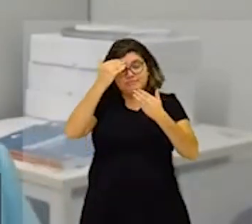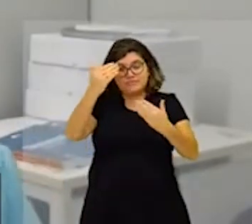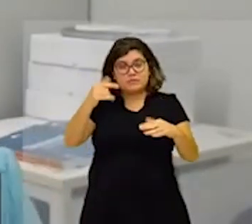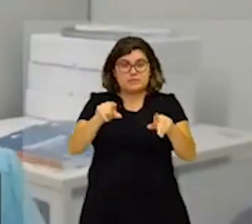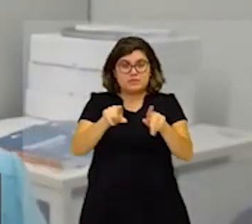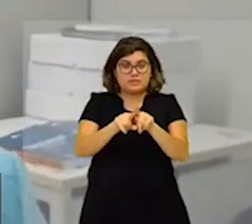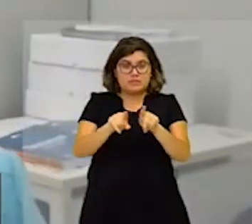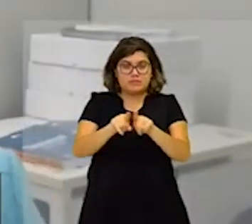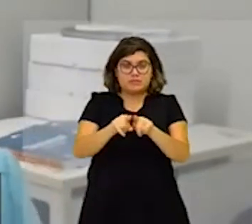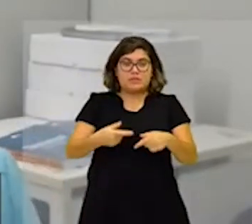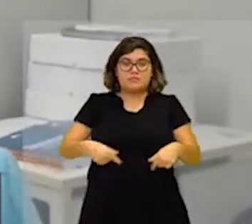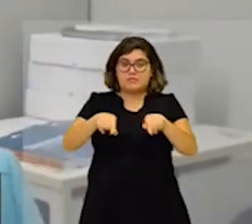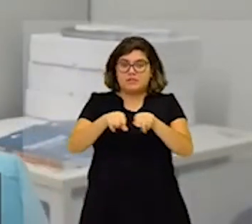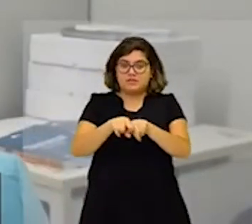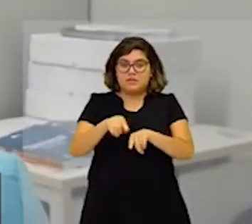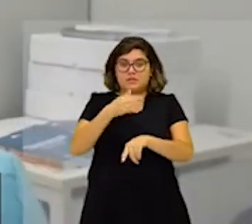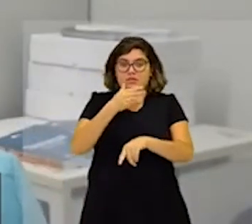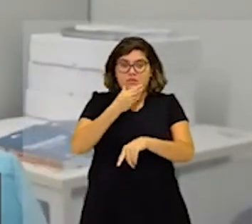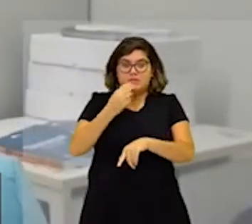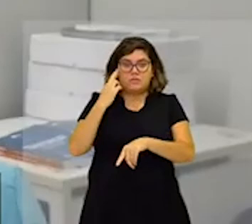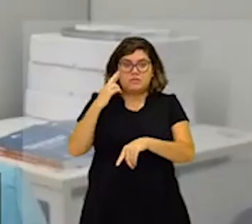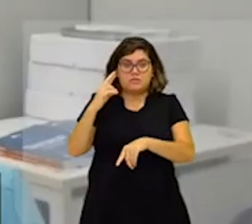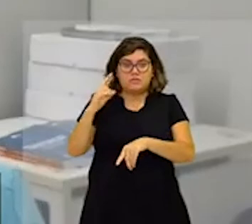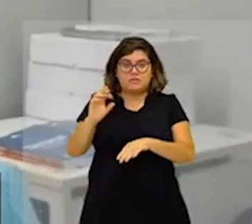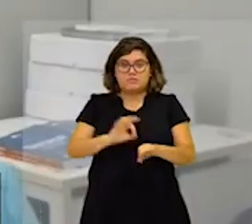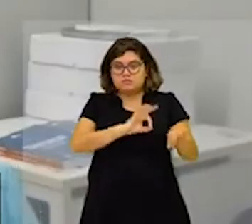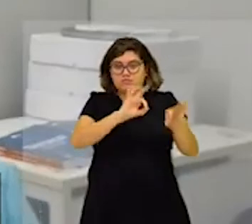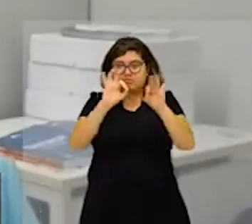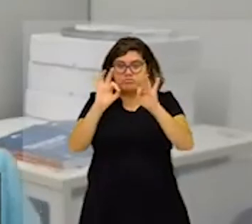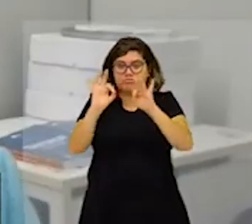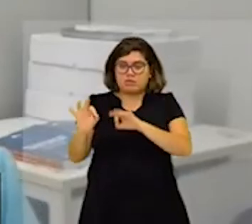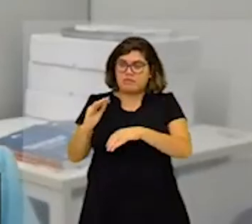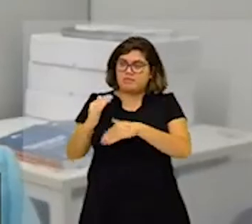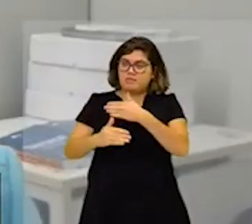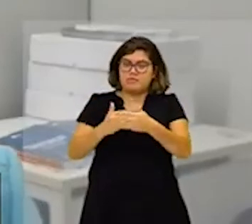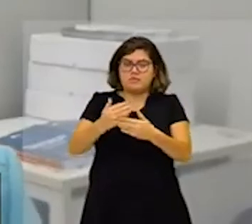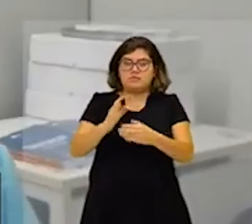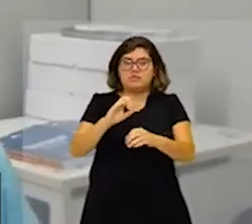parceria do Senhor acompanhamento Todo projeto né todo o processo não terminaram foi muito